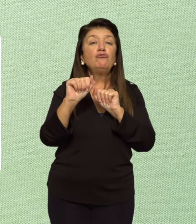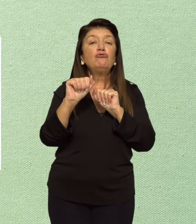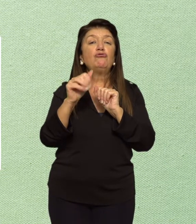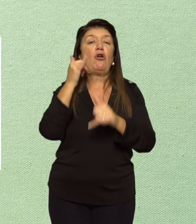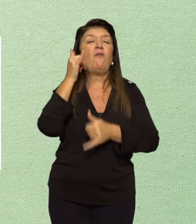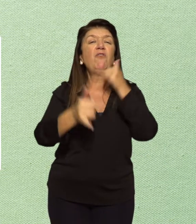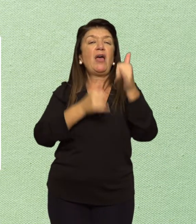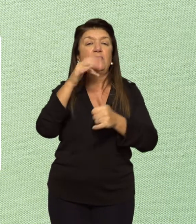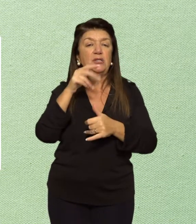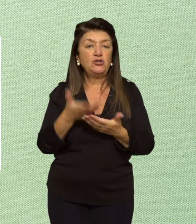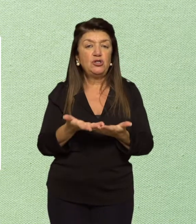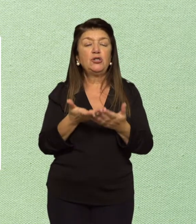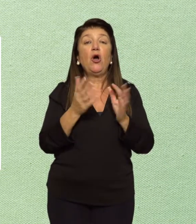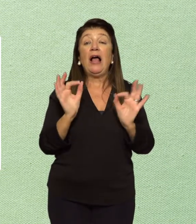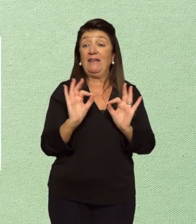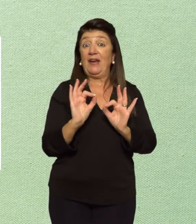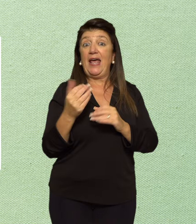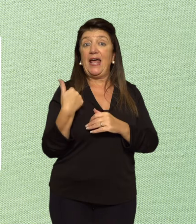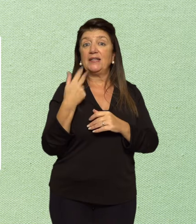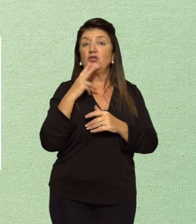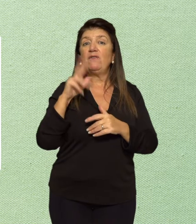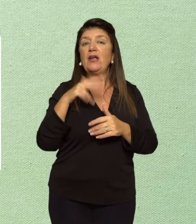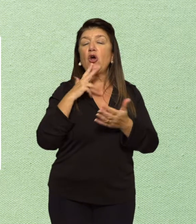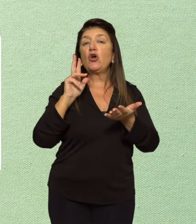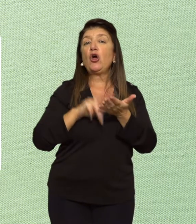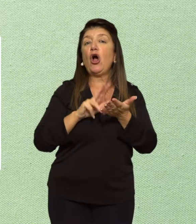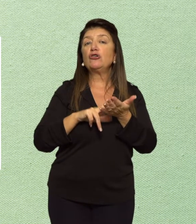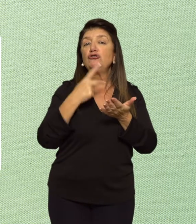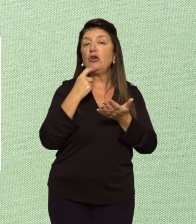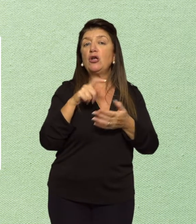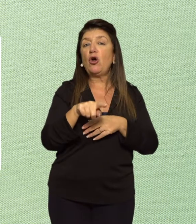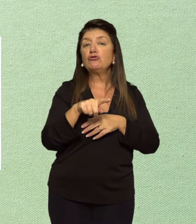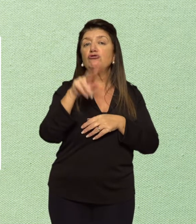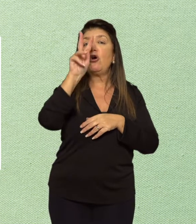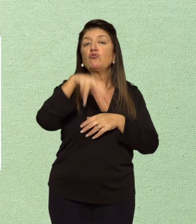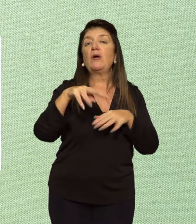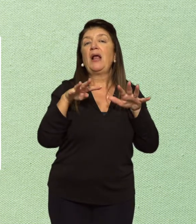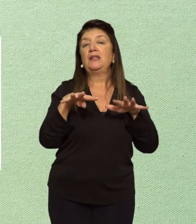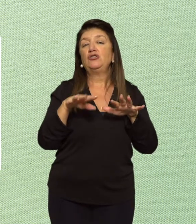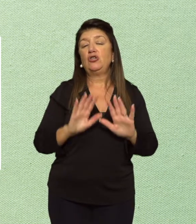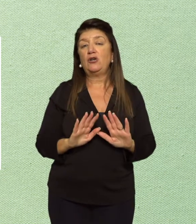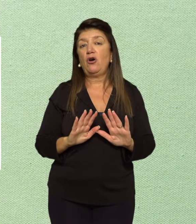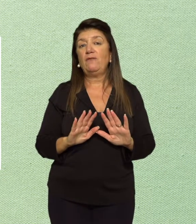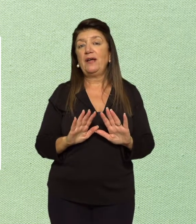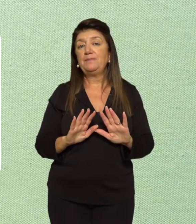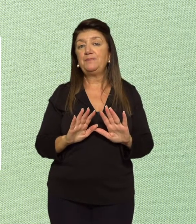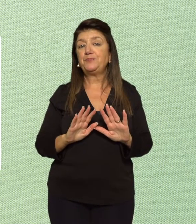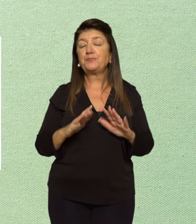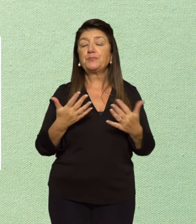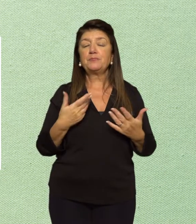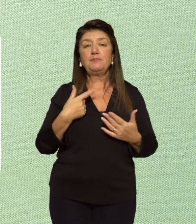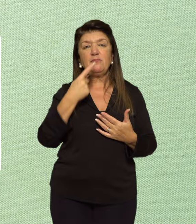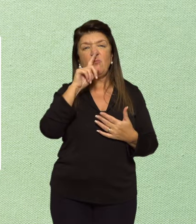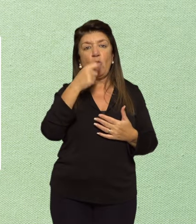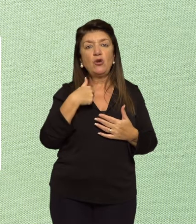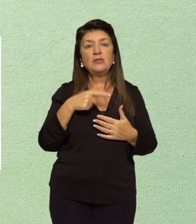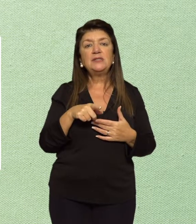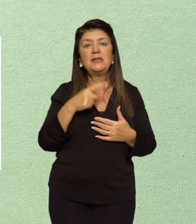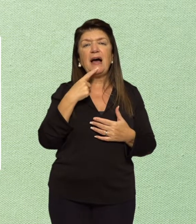e un po' più recente il famosissimo codice rosso del 2019. - Ok, quello per curiosità è rimasto uguale in